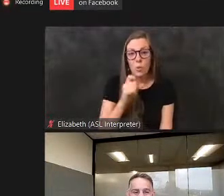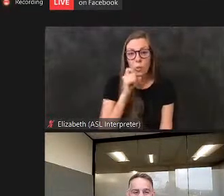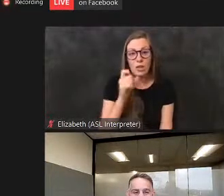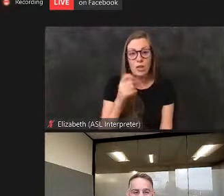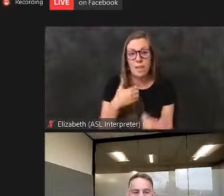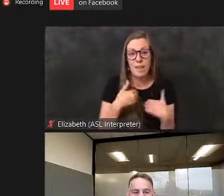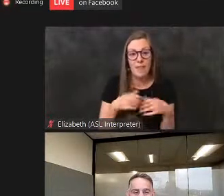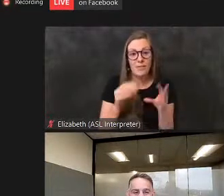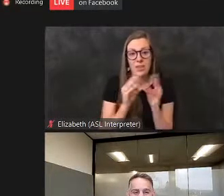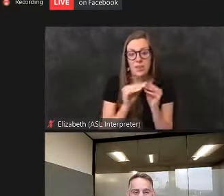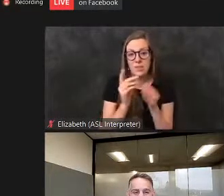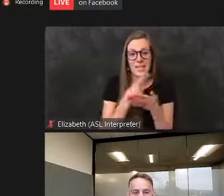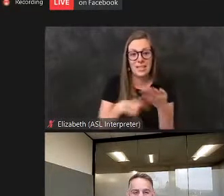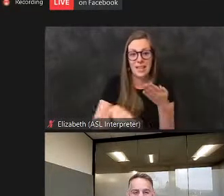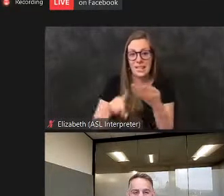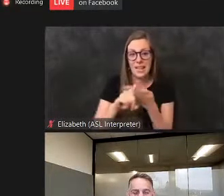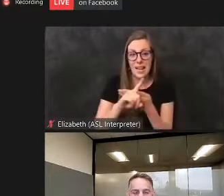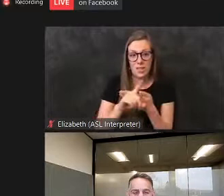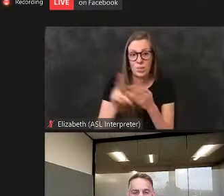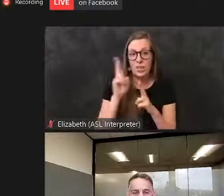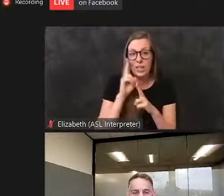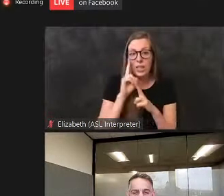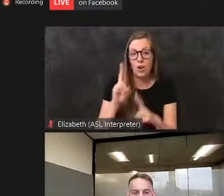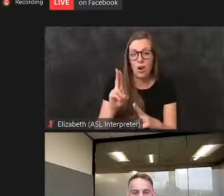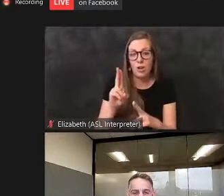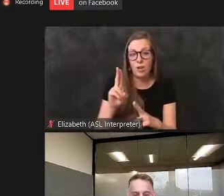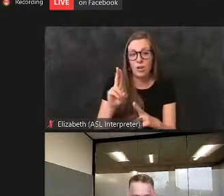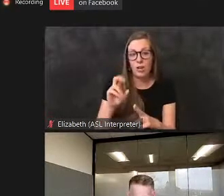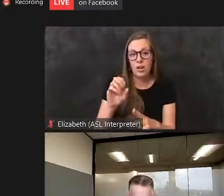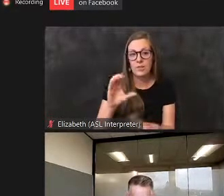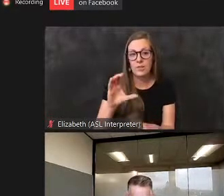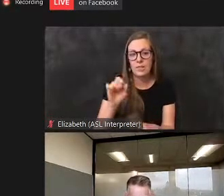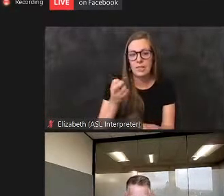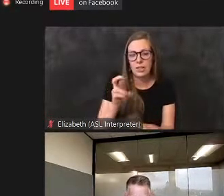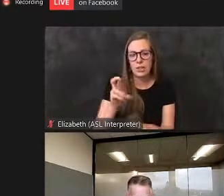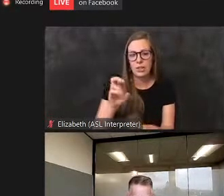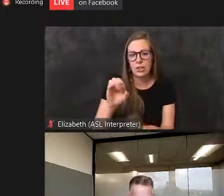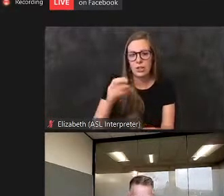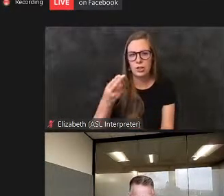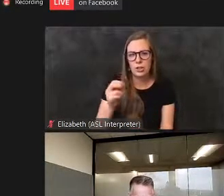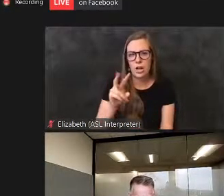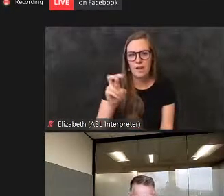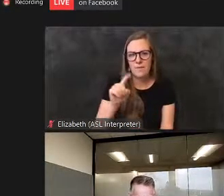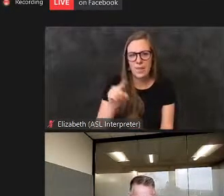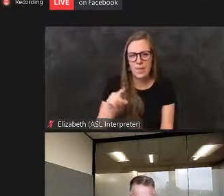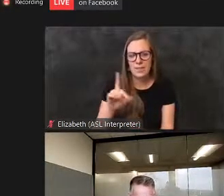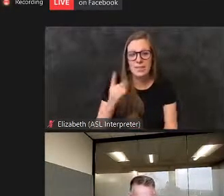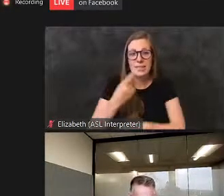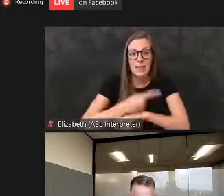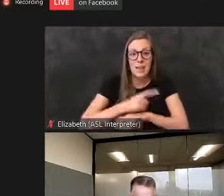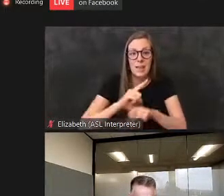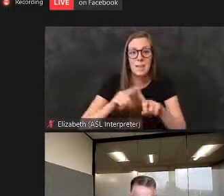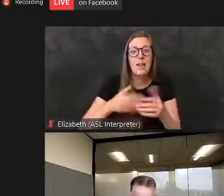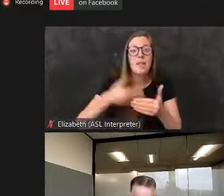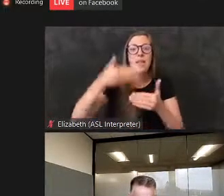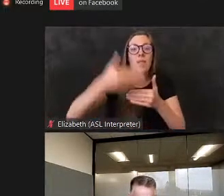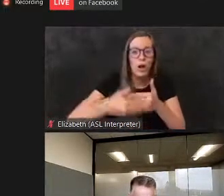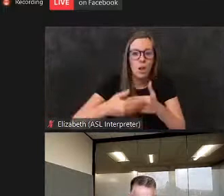Estaremos reuniéndonos la proxima semana en honor de César Chávez o tendremos reunión? Espero que nos puedan acompañar en 7